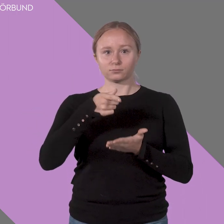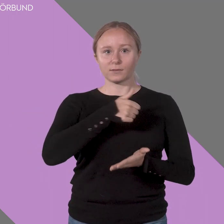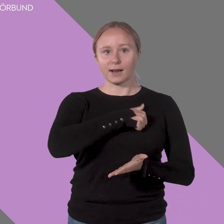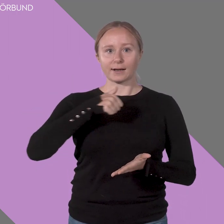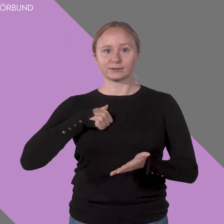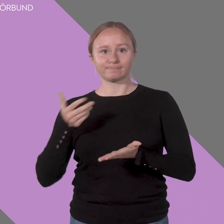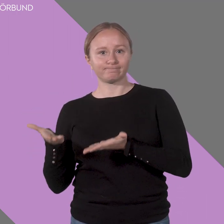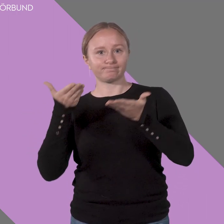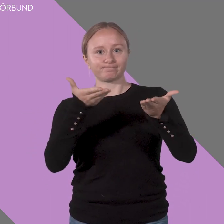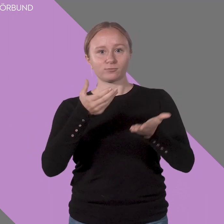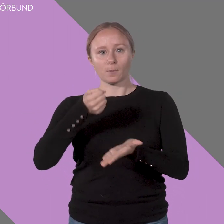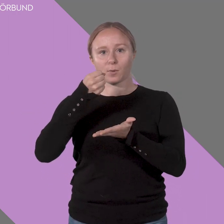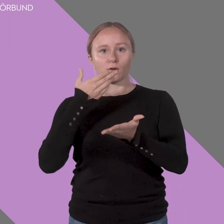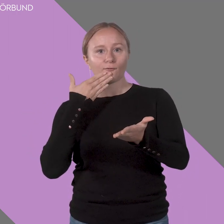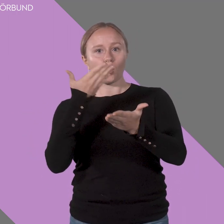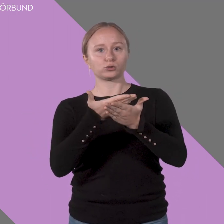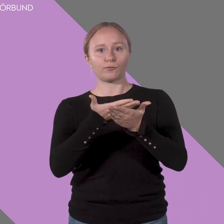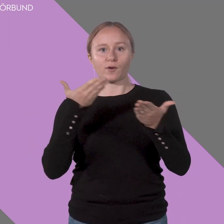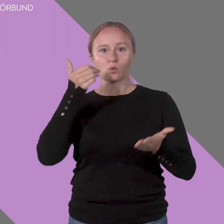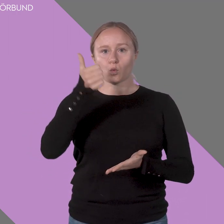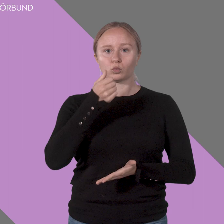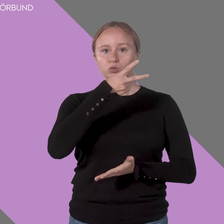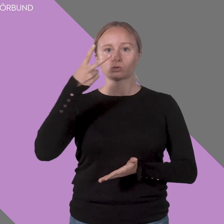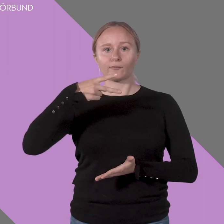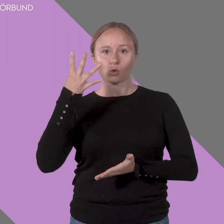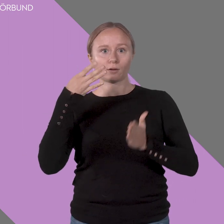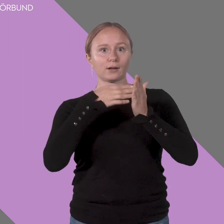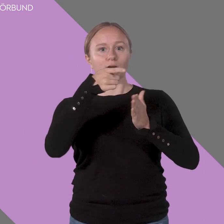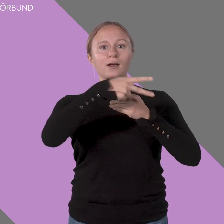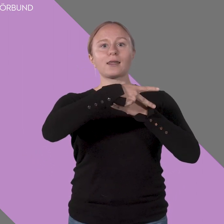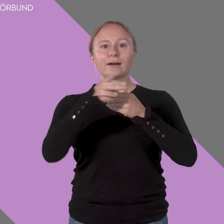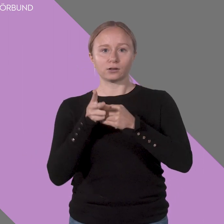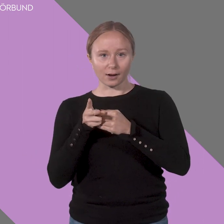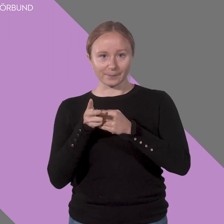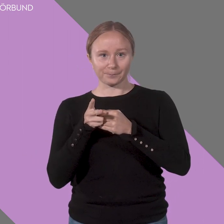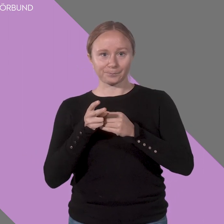sitt budgetförslag för år 2024 till riksdagen i oktober.